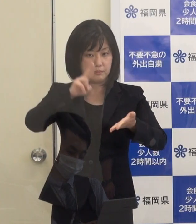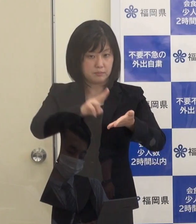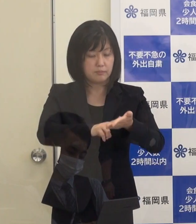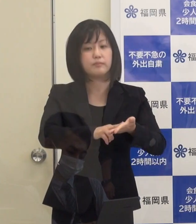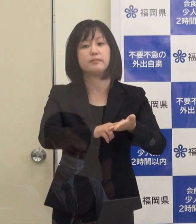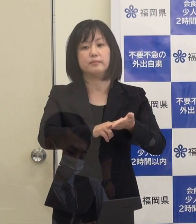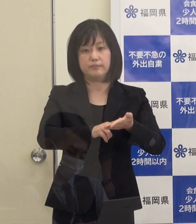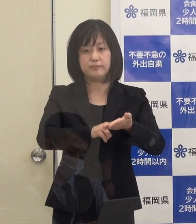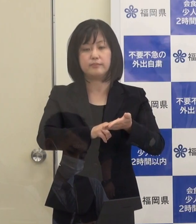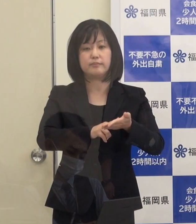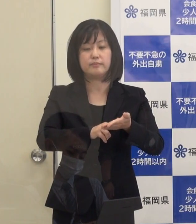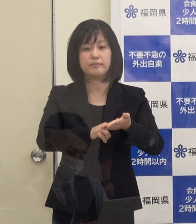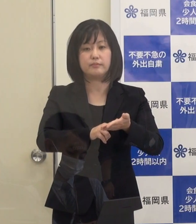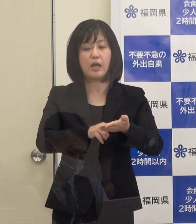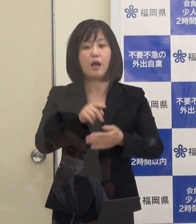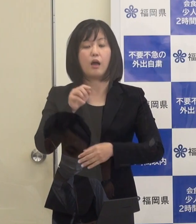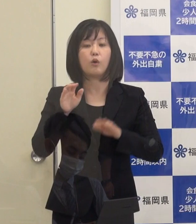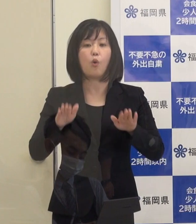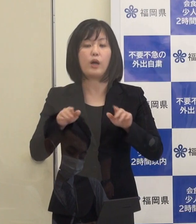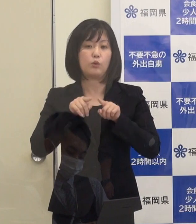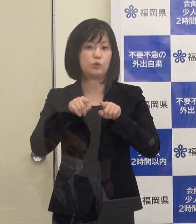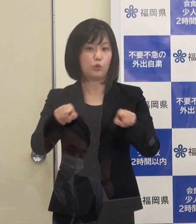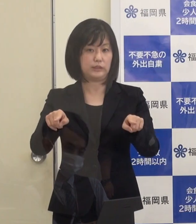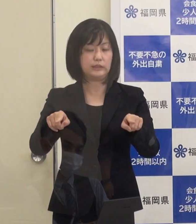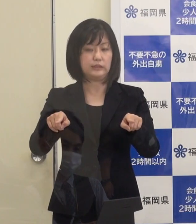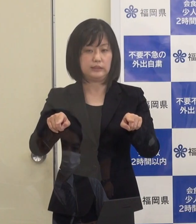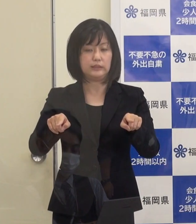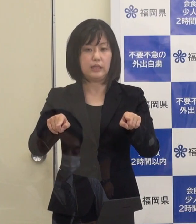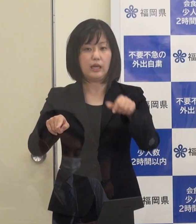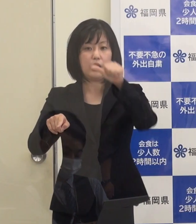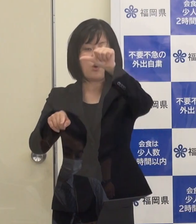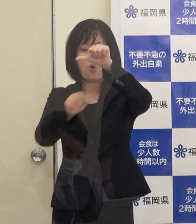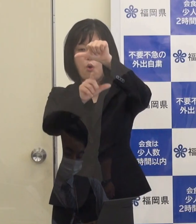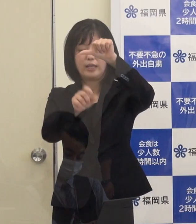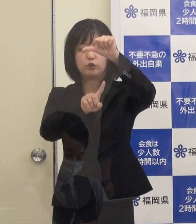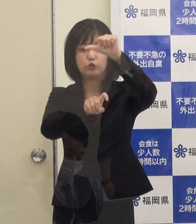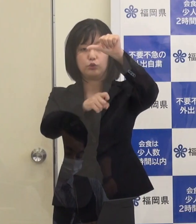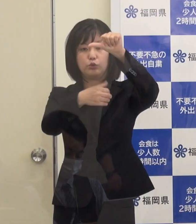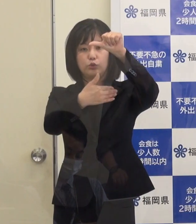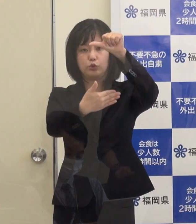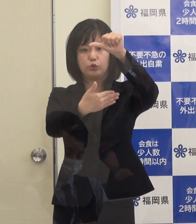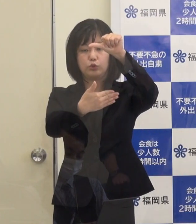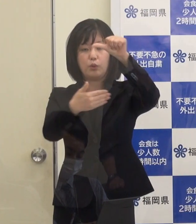なお 今回の措置は５月１９日までとしていますが